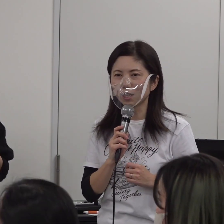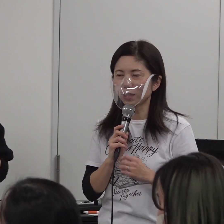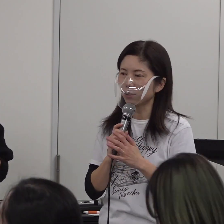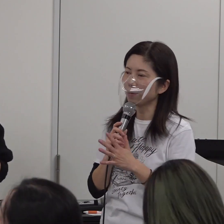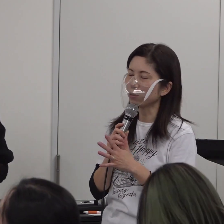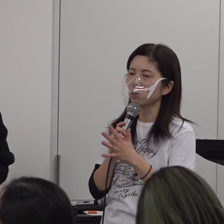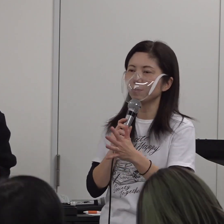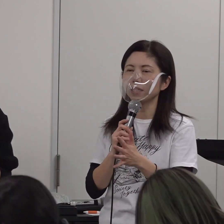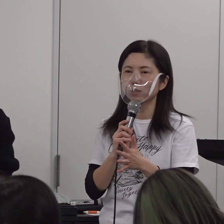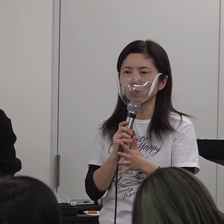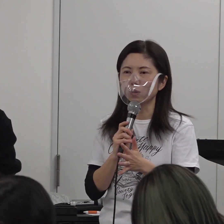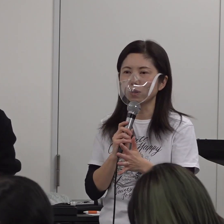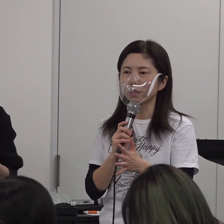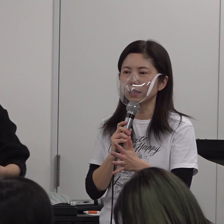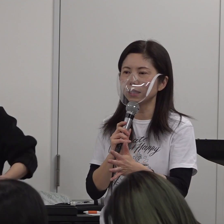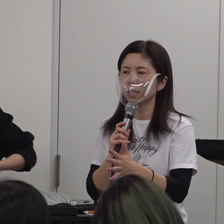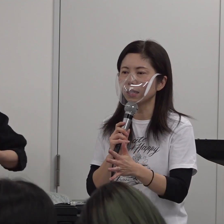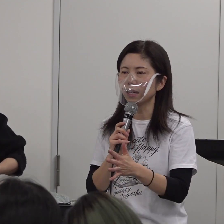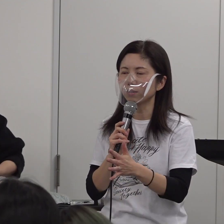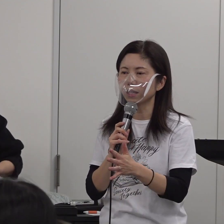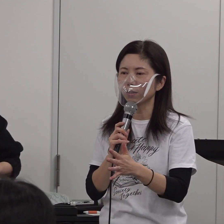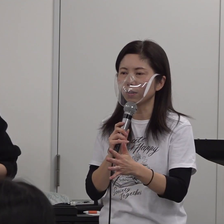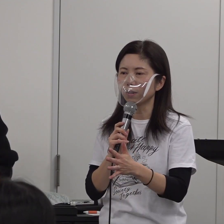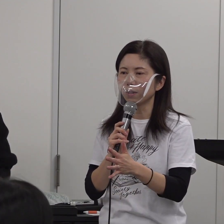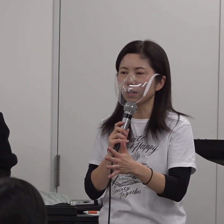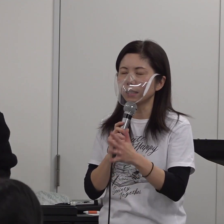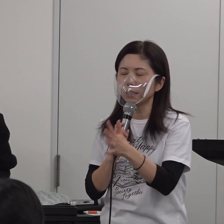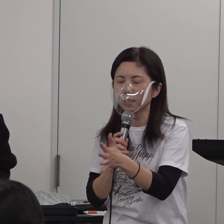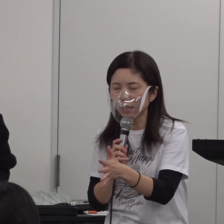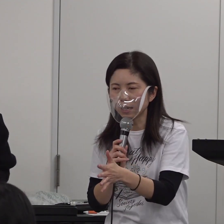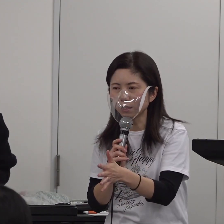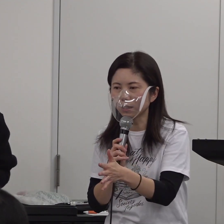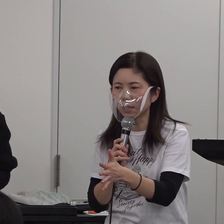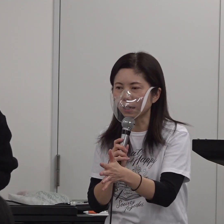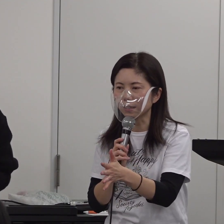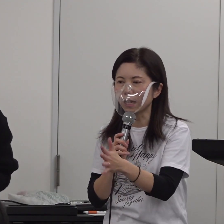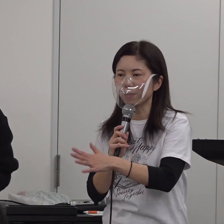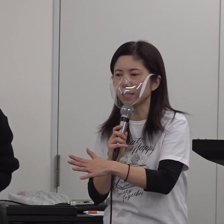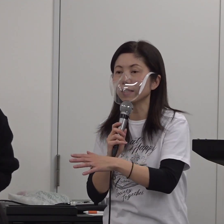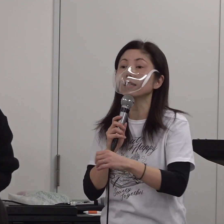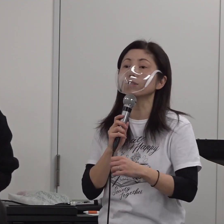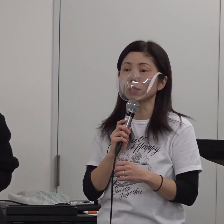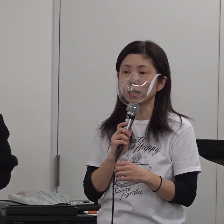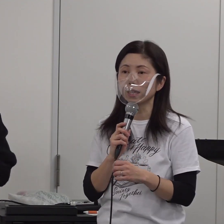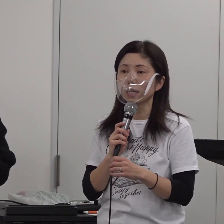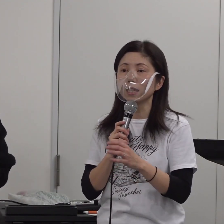例えば車椅子も1段あるけど1段あるから駄目じゃなくて